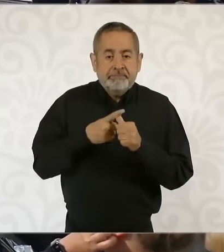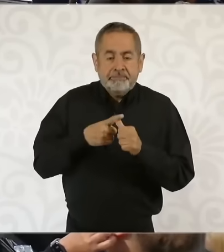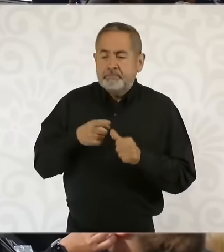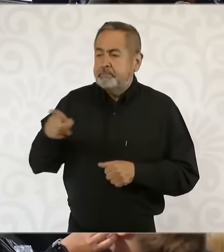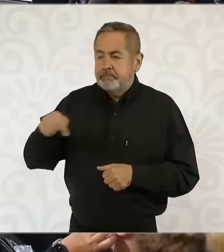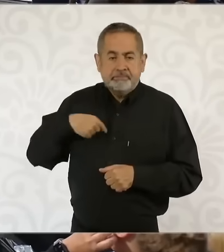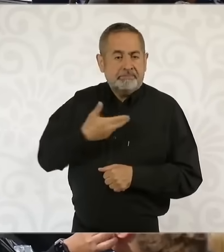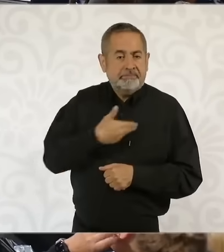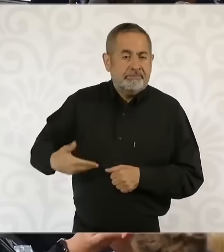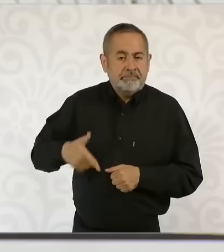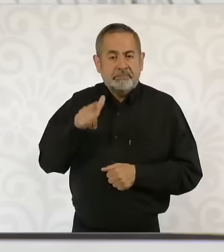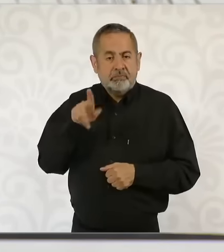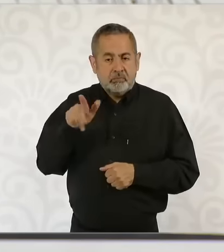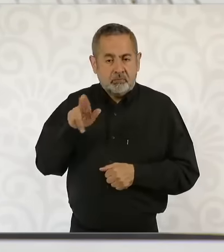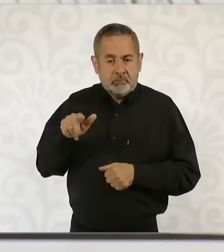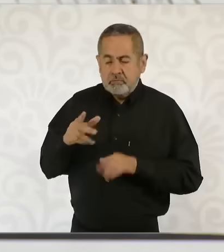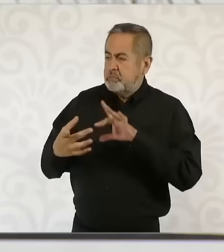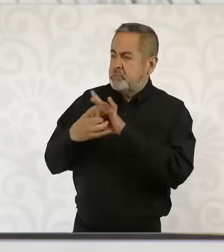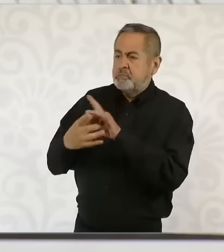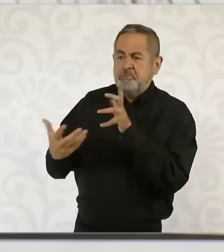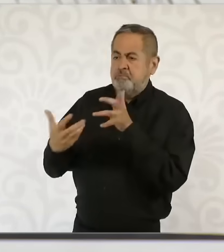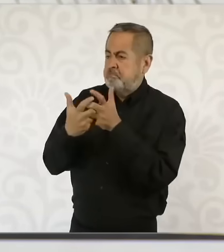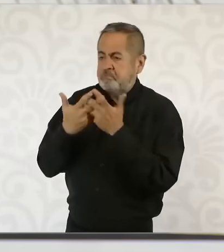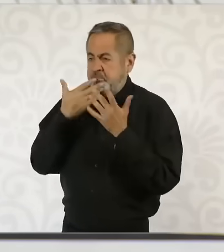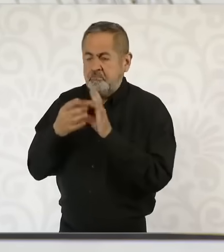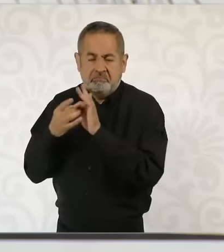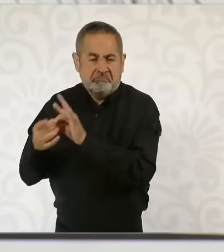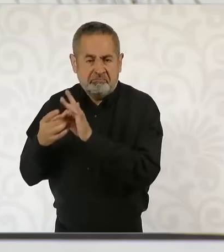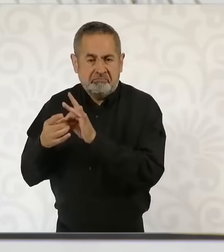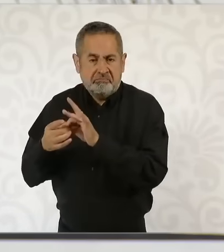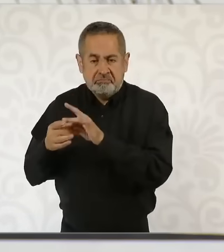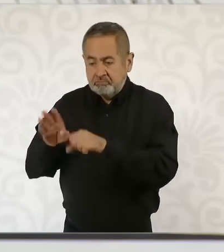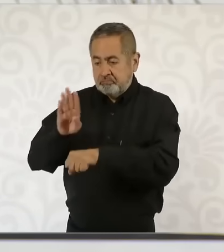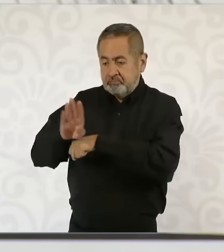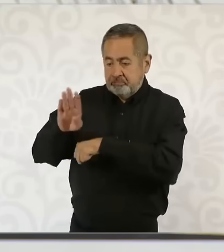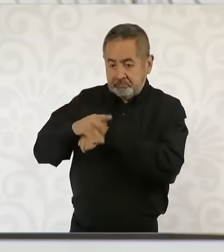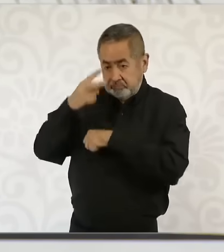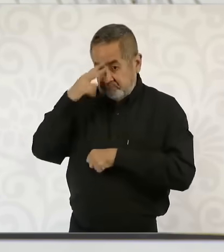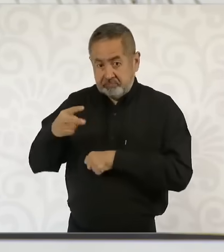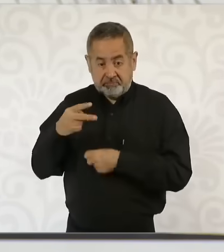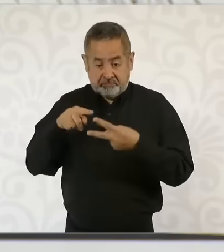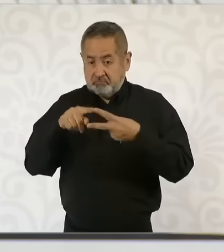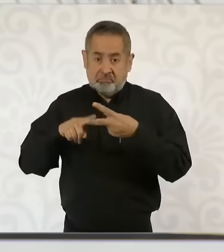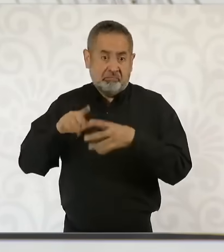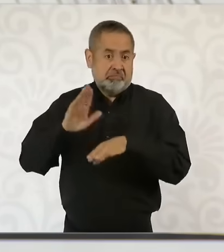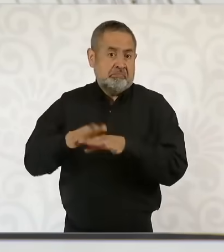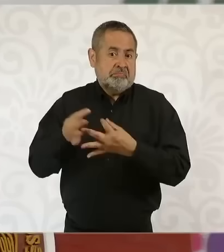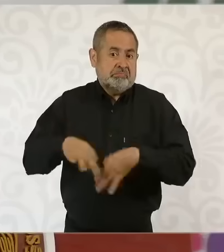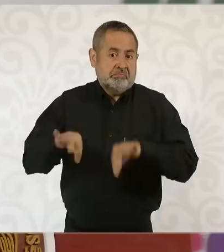Lula y Brasil y México son las dos economías más importantes hoy de América Latina. De hecho,